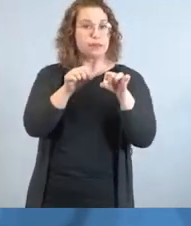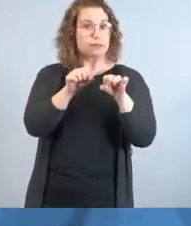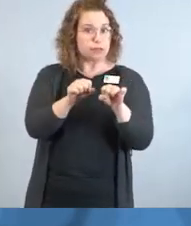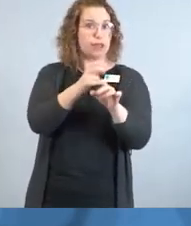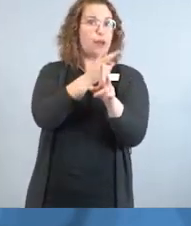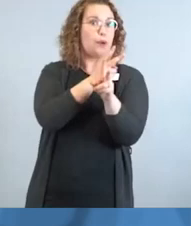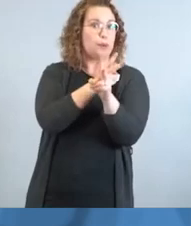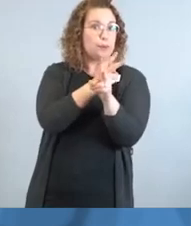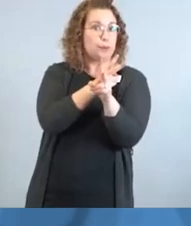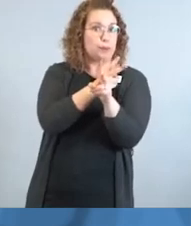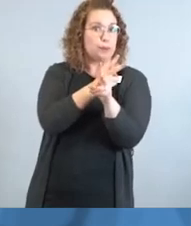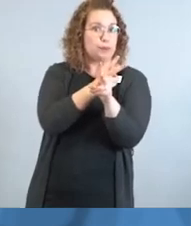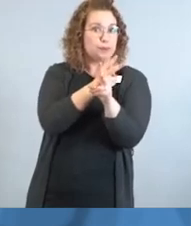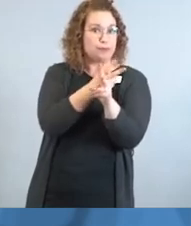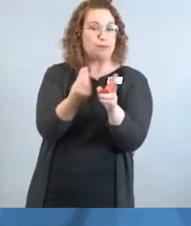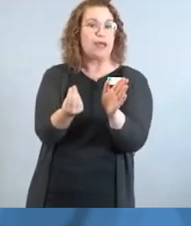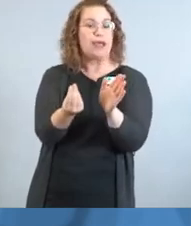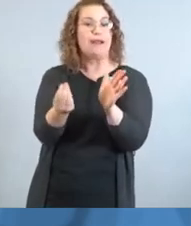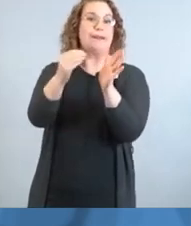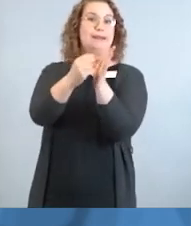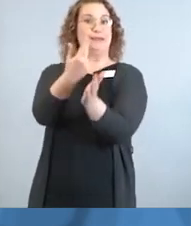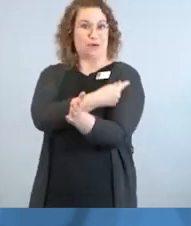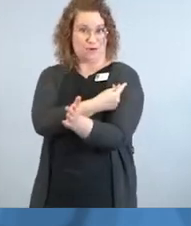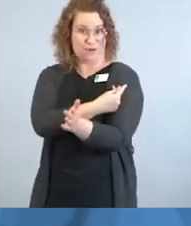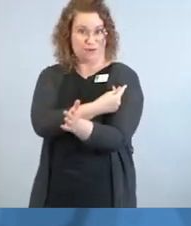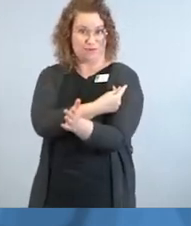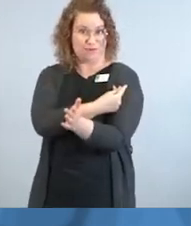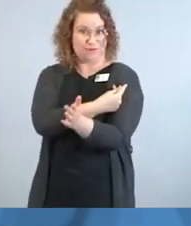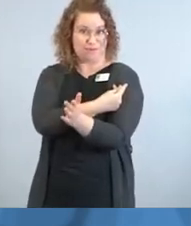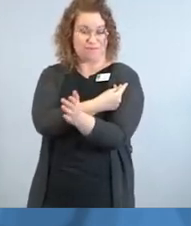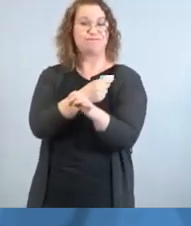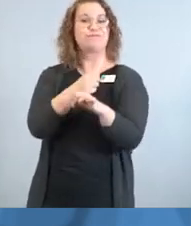Iso-Britannia on jo sanonut varaavansa tehosteannokset koko väestölle.